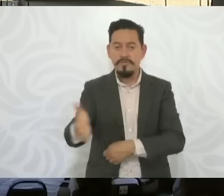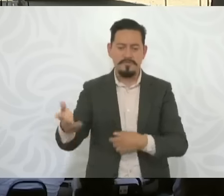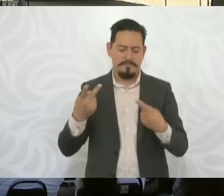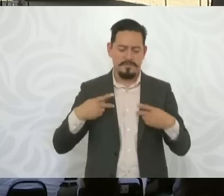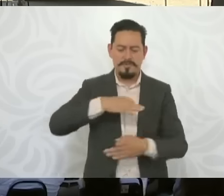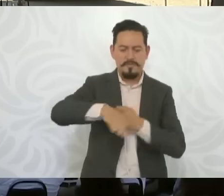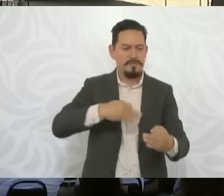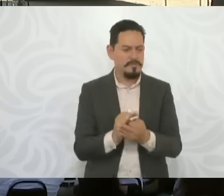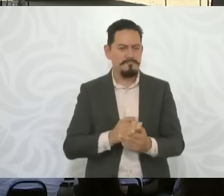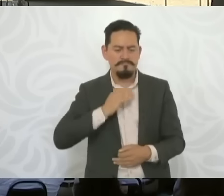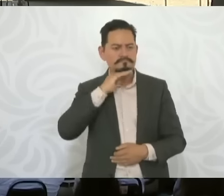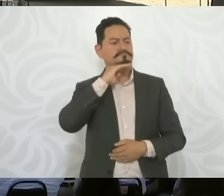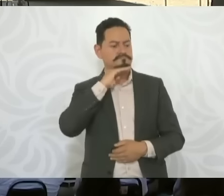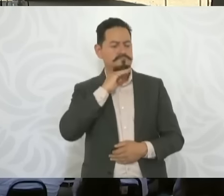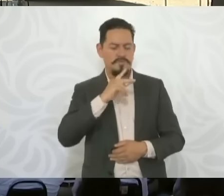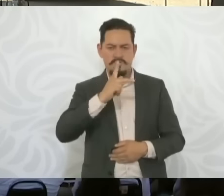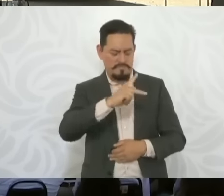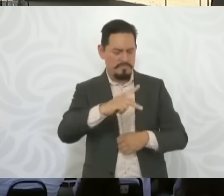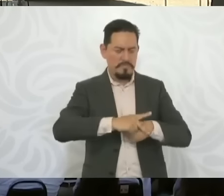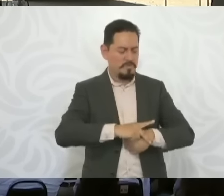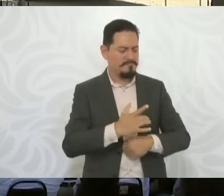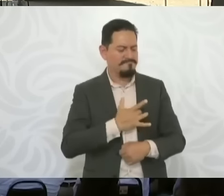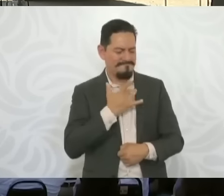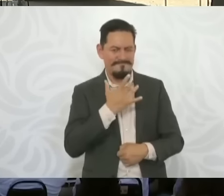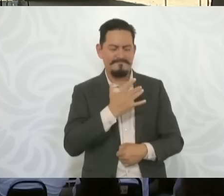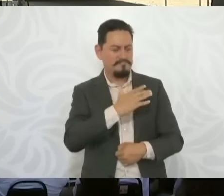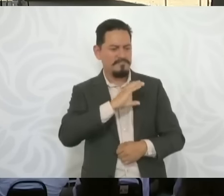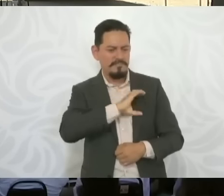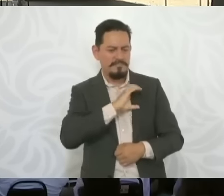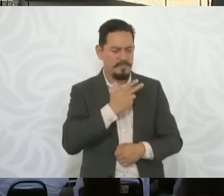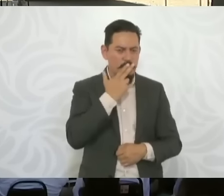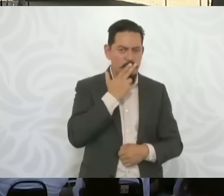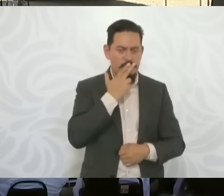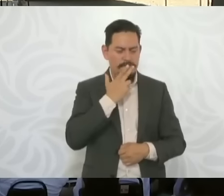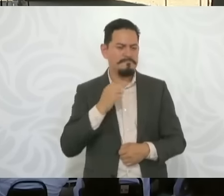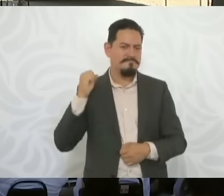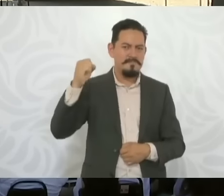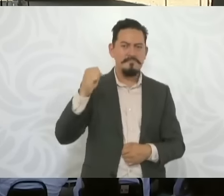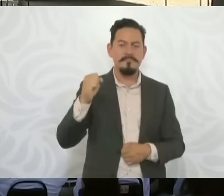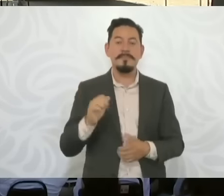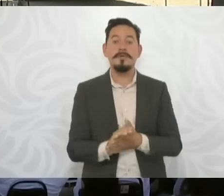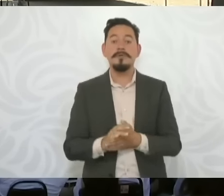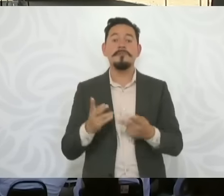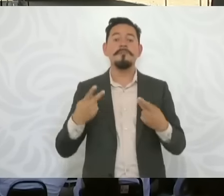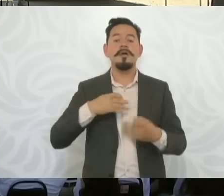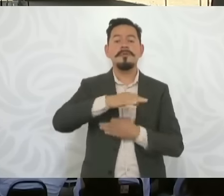entusiasta participación popular. Unificó a la mayoría, dotó de identidad a nuestro nacionalismo,